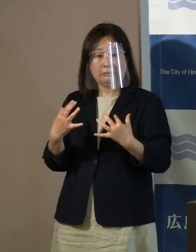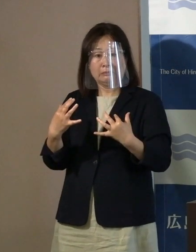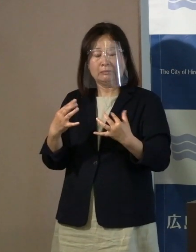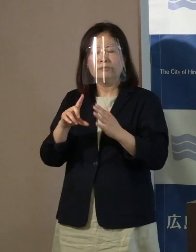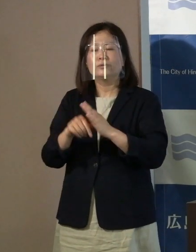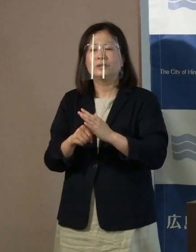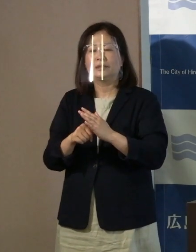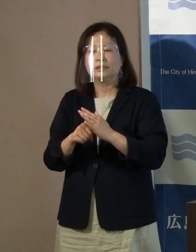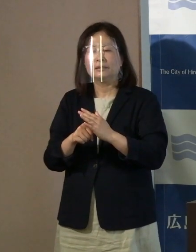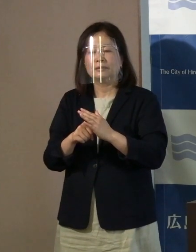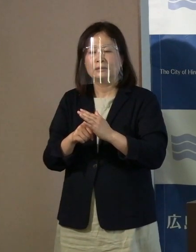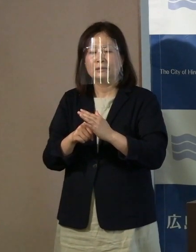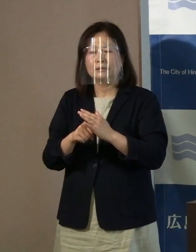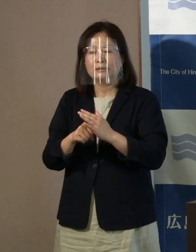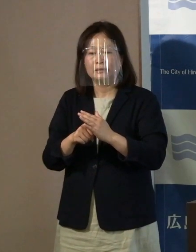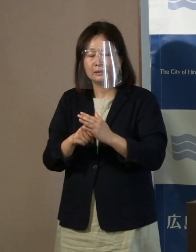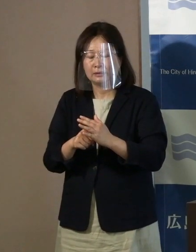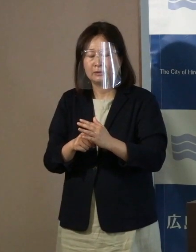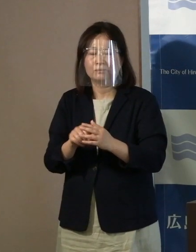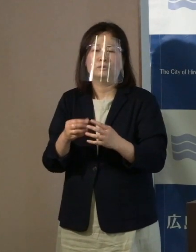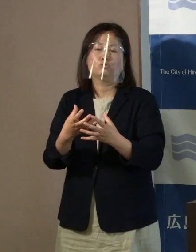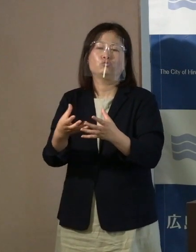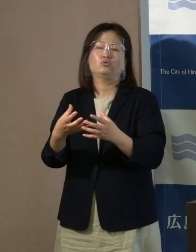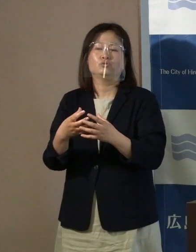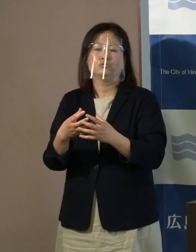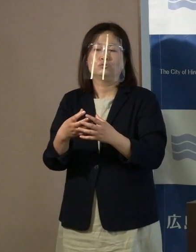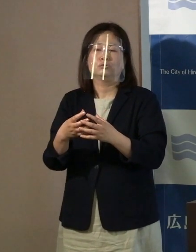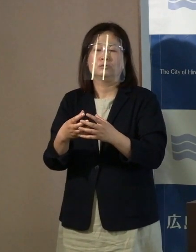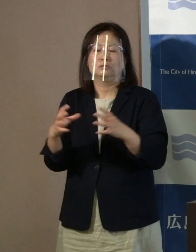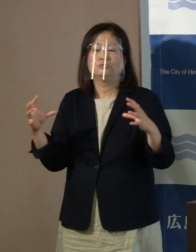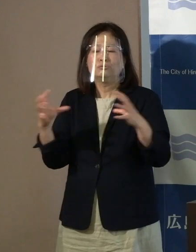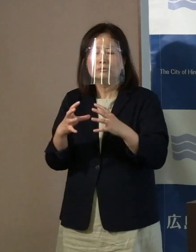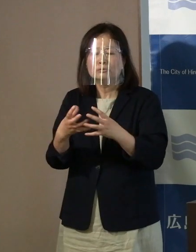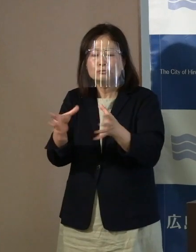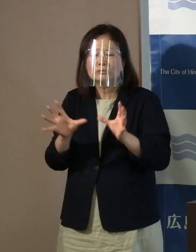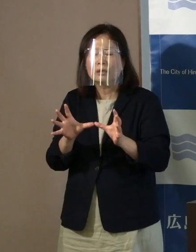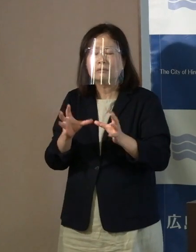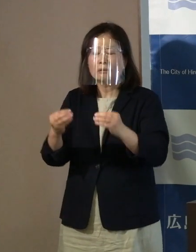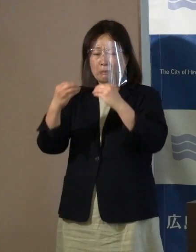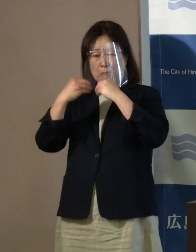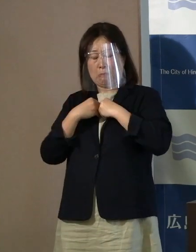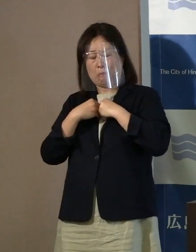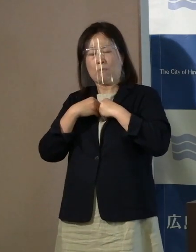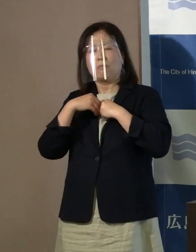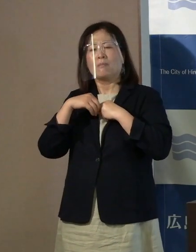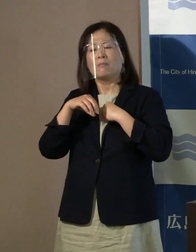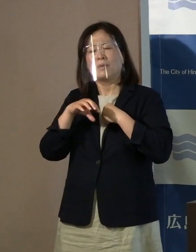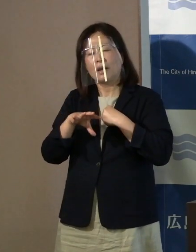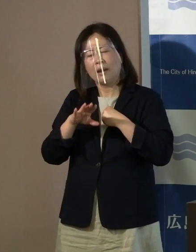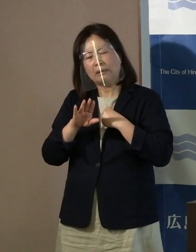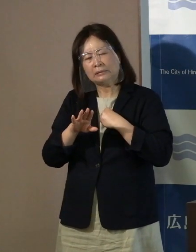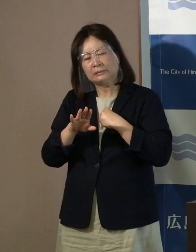集団で接触する場があれば うつりやすいですから､ それをなるべく抑えていくと｡